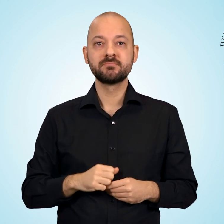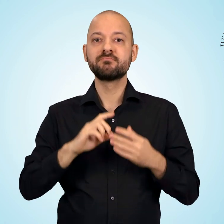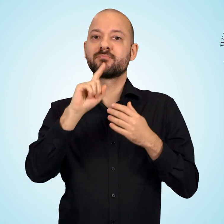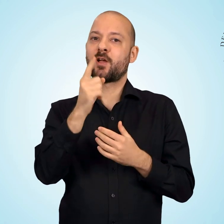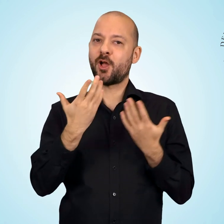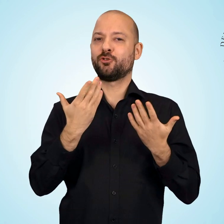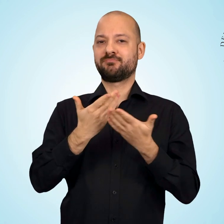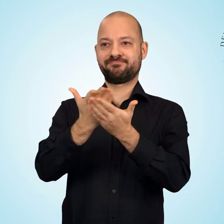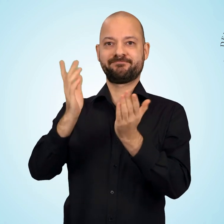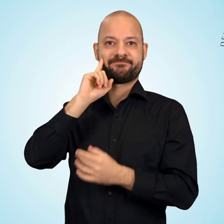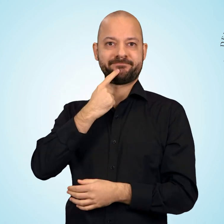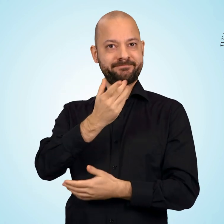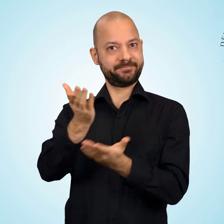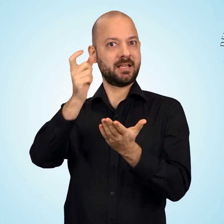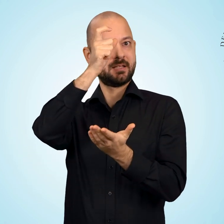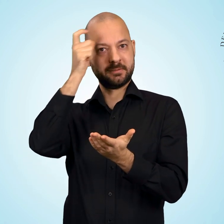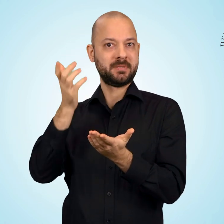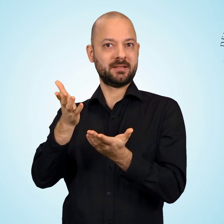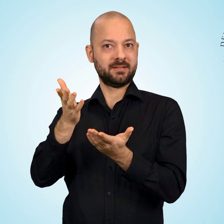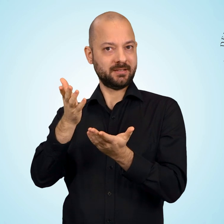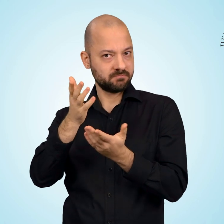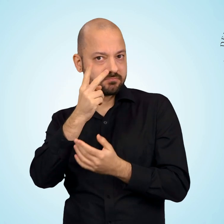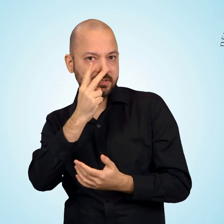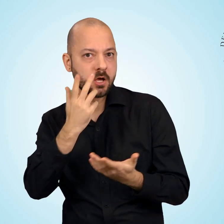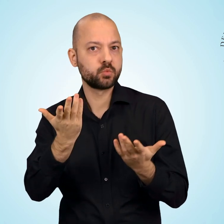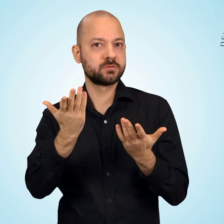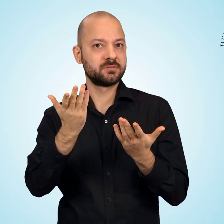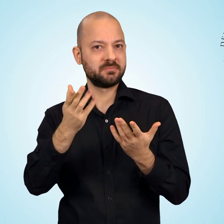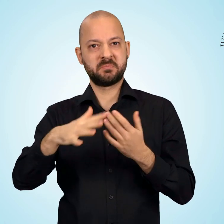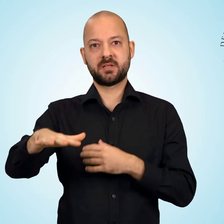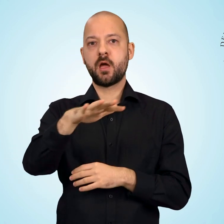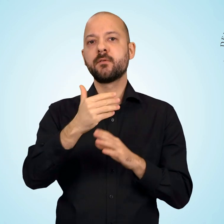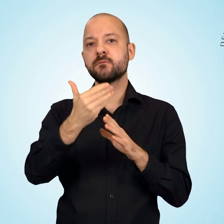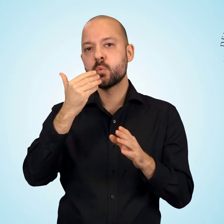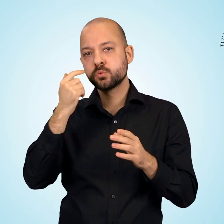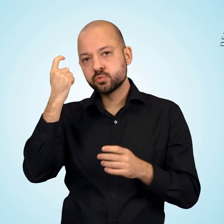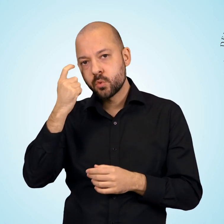sowie betroffener Gehörloser als Experten in eigener Sache